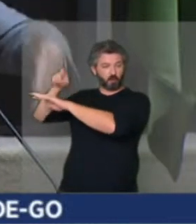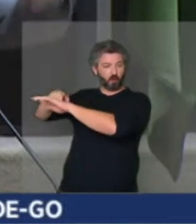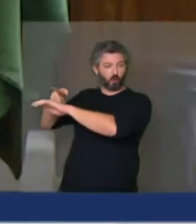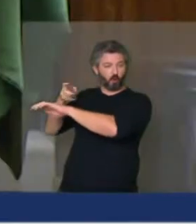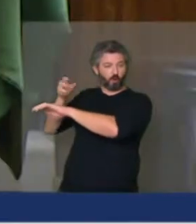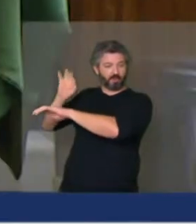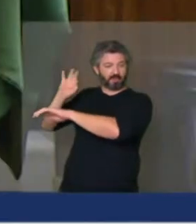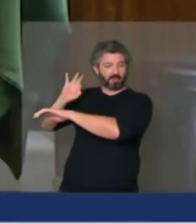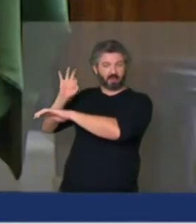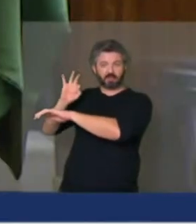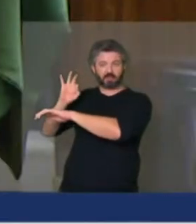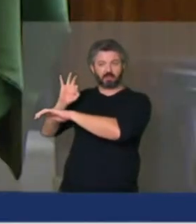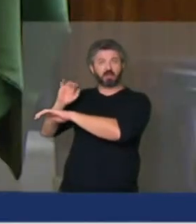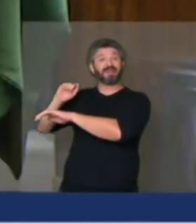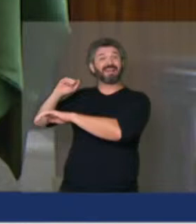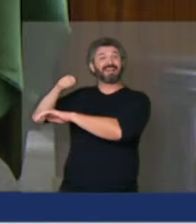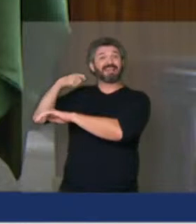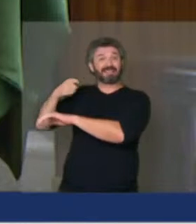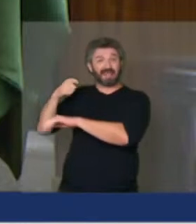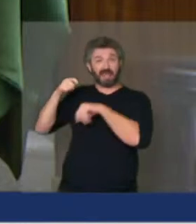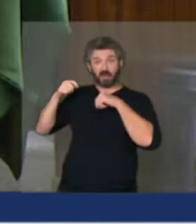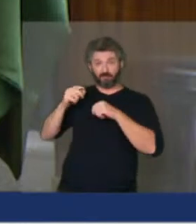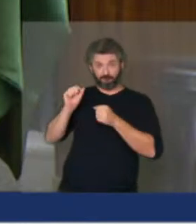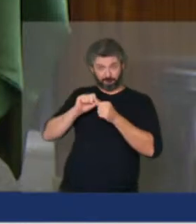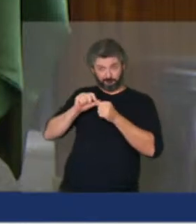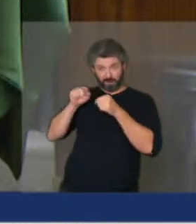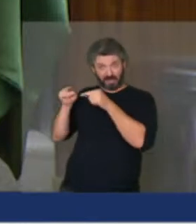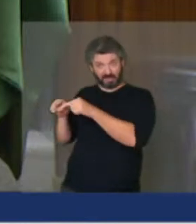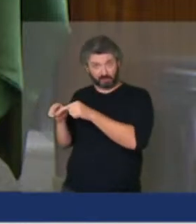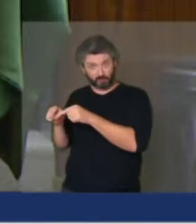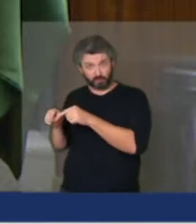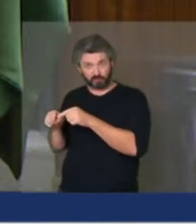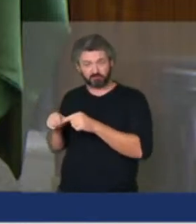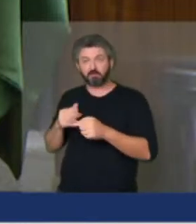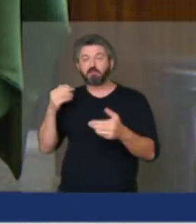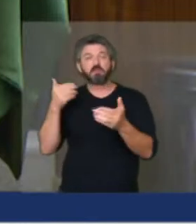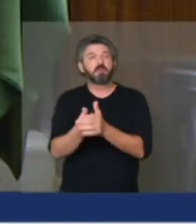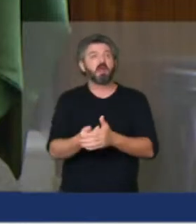EM PARAÍSO FISCAL SEJA ELE POLÍTICO, ELE É MAU VISTO PELA SOCIEDADE, A SOCIEDADE